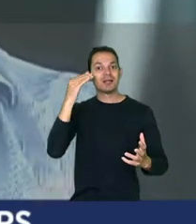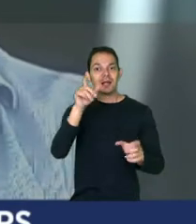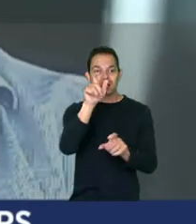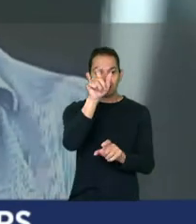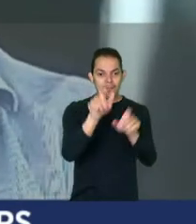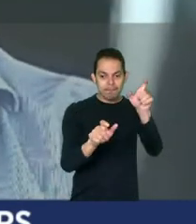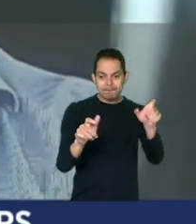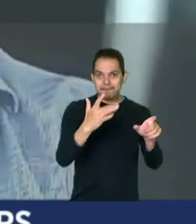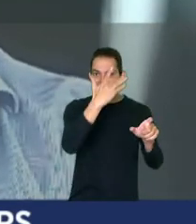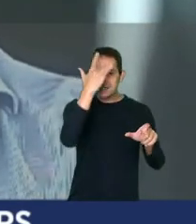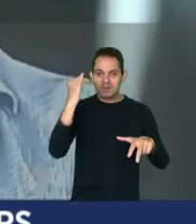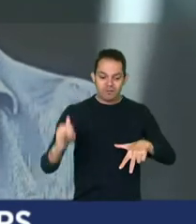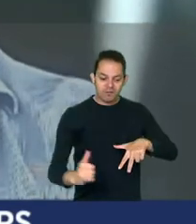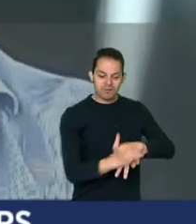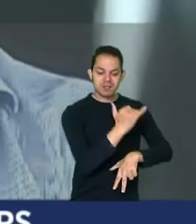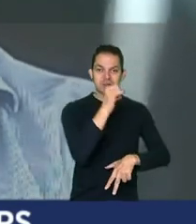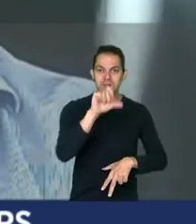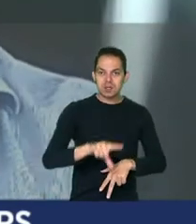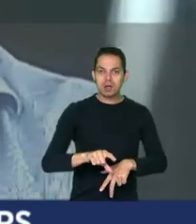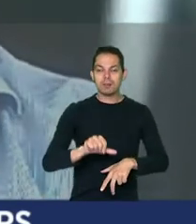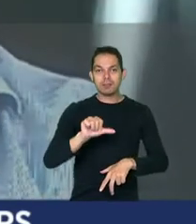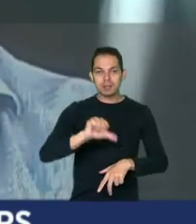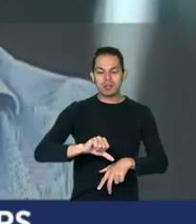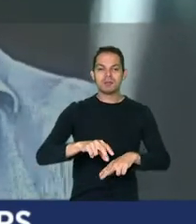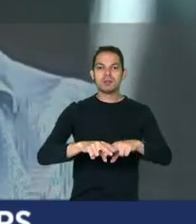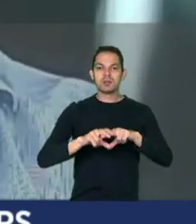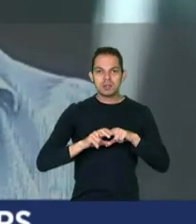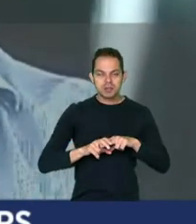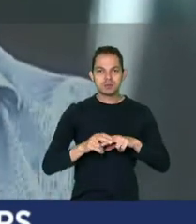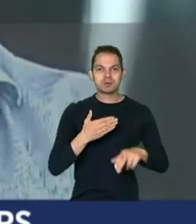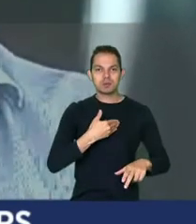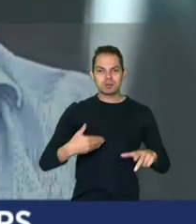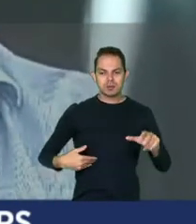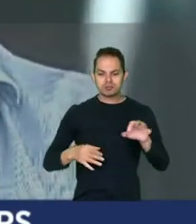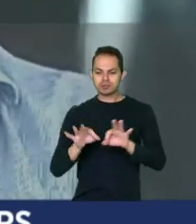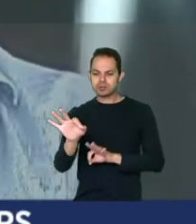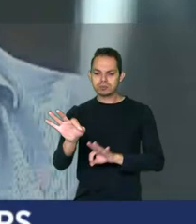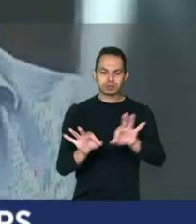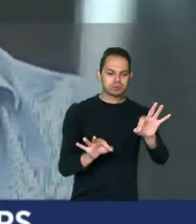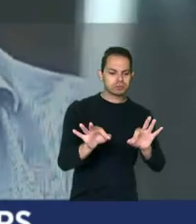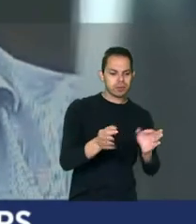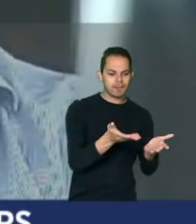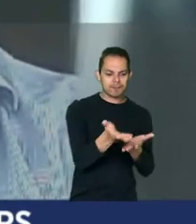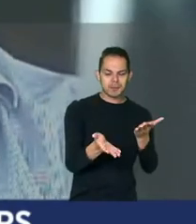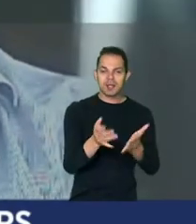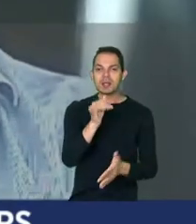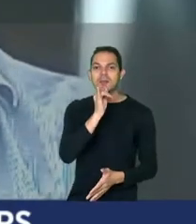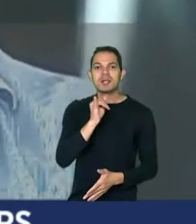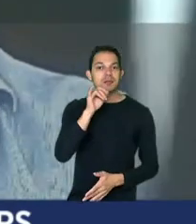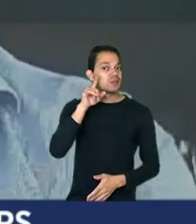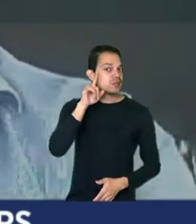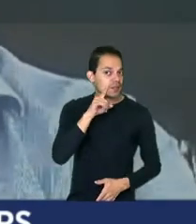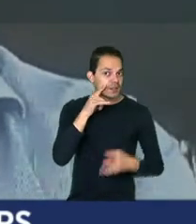QUE AS PESSOAS SÃO AS MAIORES VÍTIMAS DA PANDEMIA E PASSARAM ENTÃO A TOMAR MEDIDAS QUE ATENDESSEM AS PESSOAS. ATÉ OS ESTADOS UNIDOS QUE SÃO CAPITALISTAS